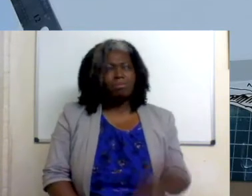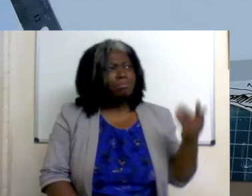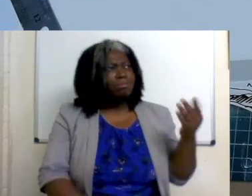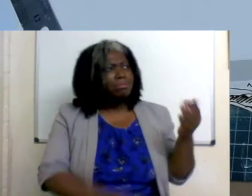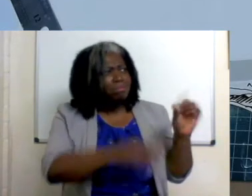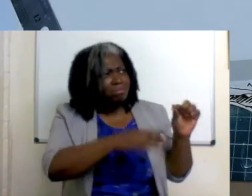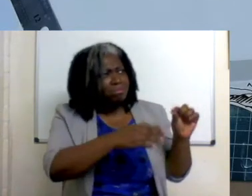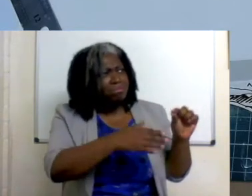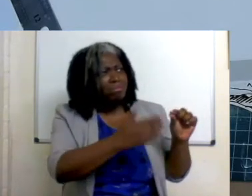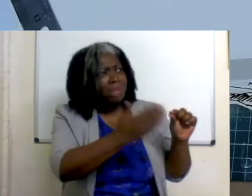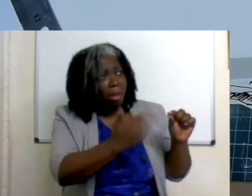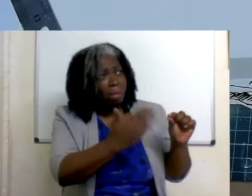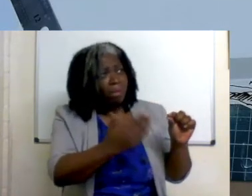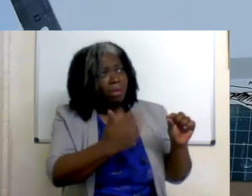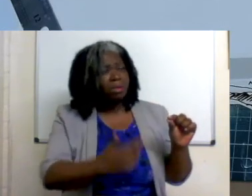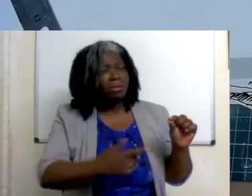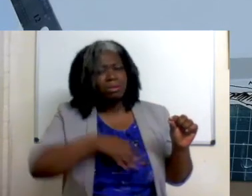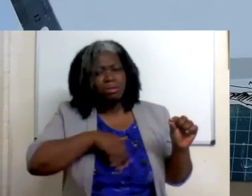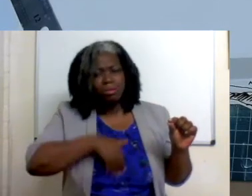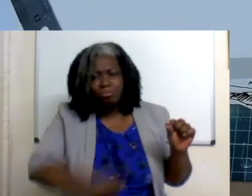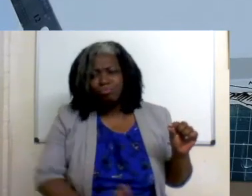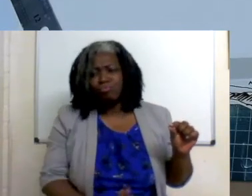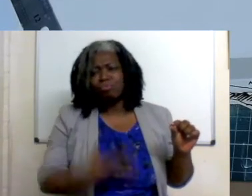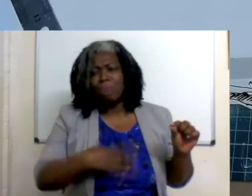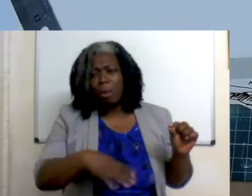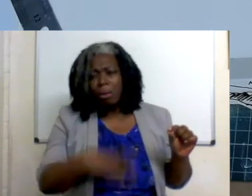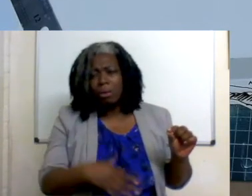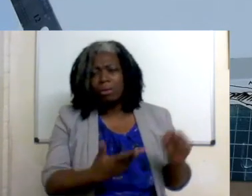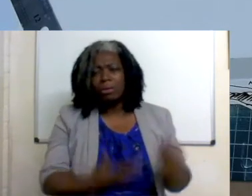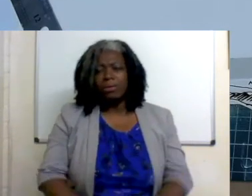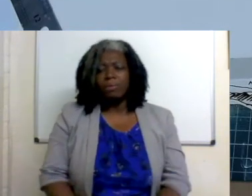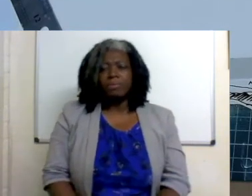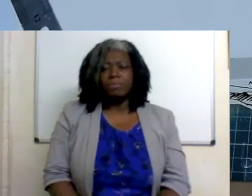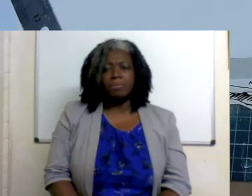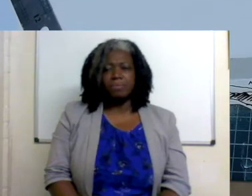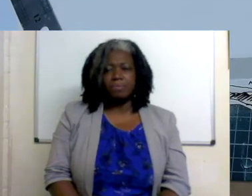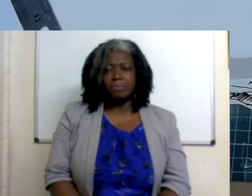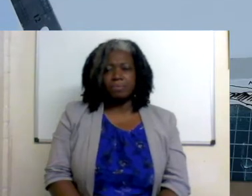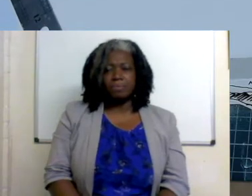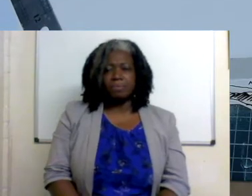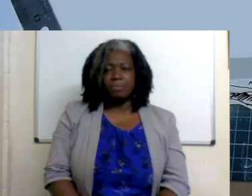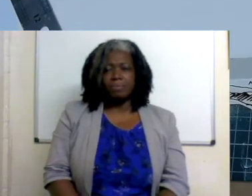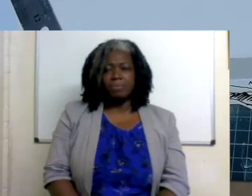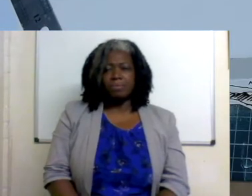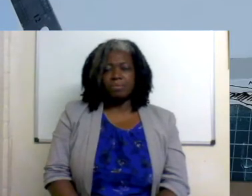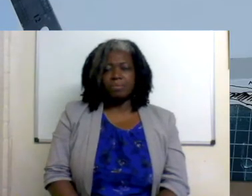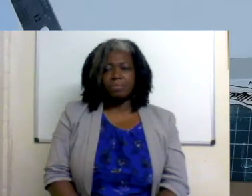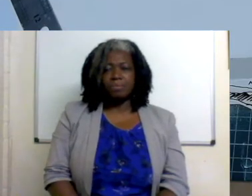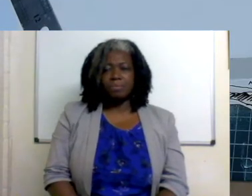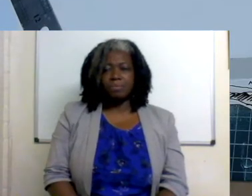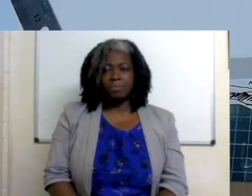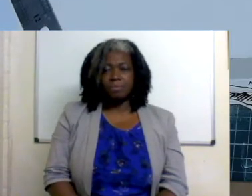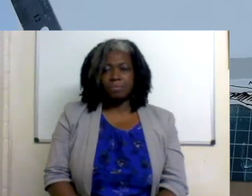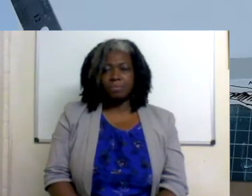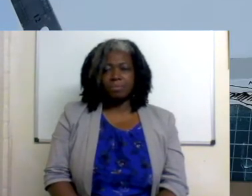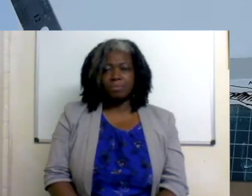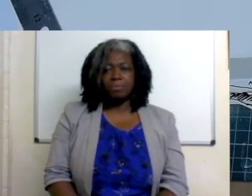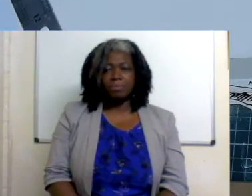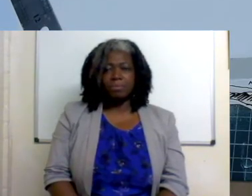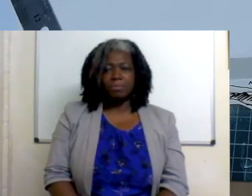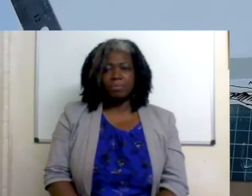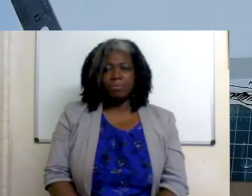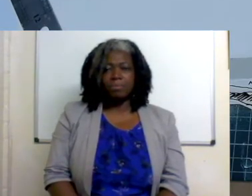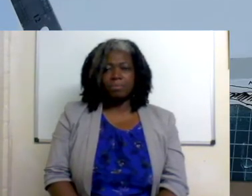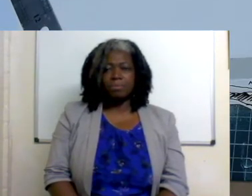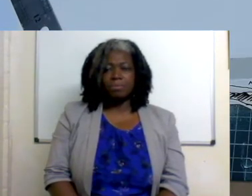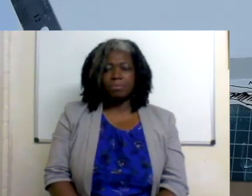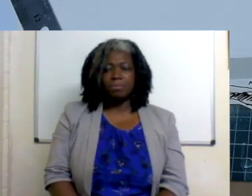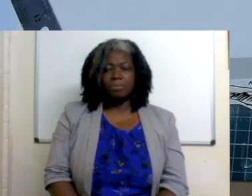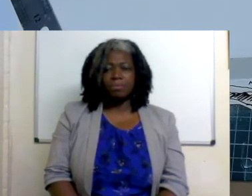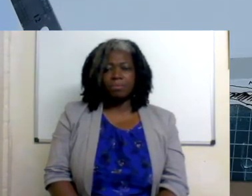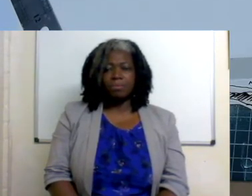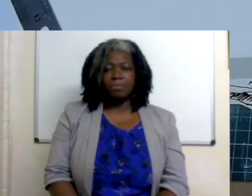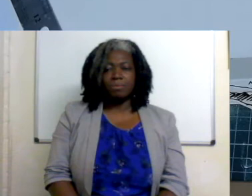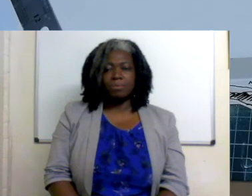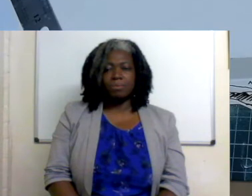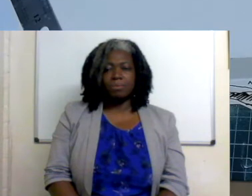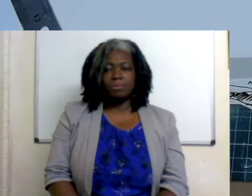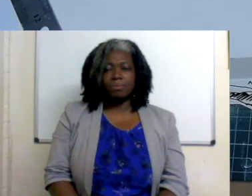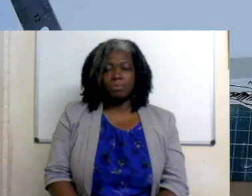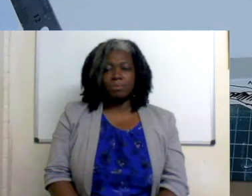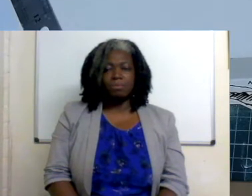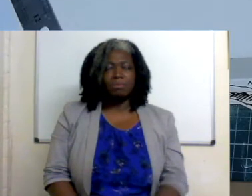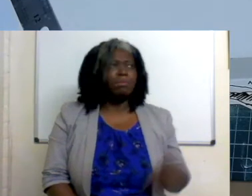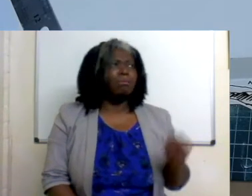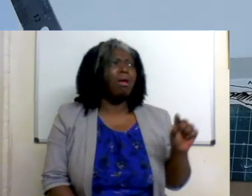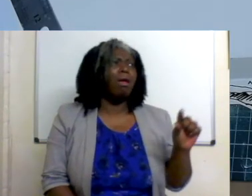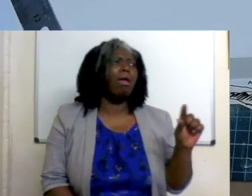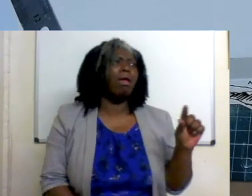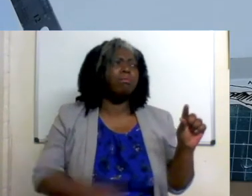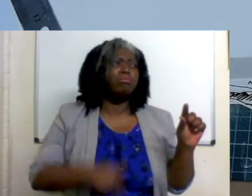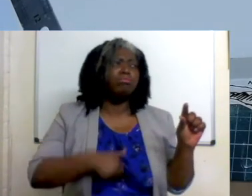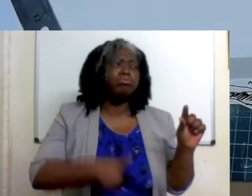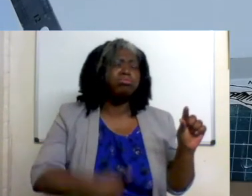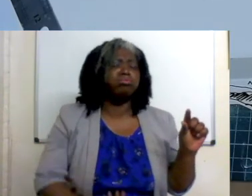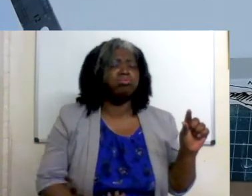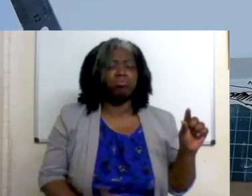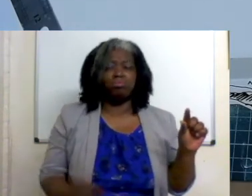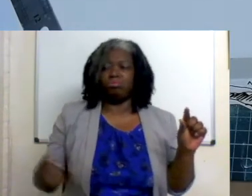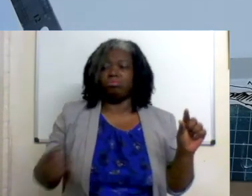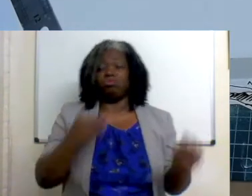Dej mi! Ta vrana to potrebuje. Opravdu chce ten chleba. Ma mnohem vetsi